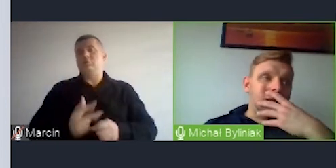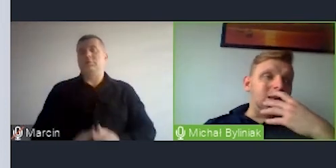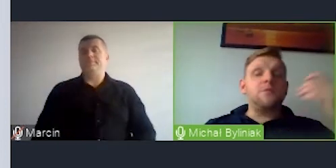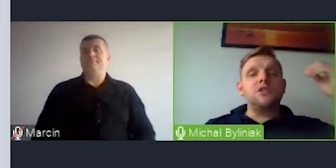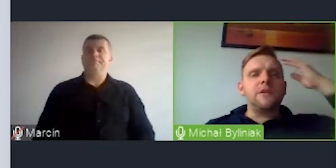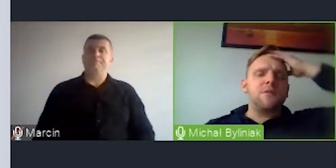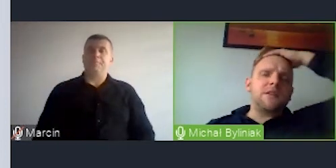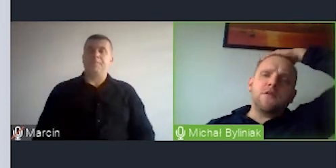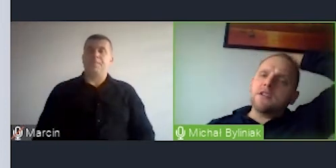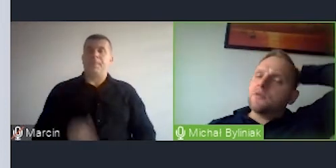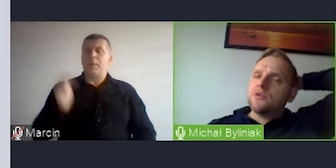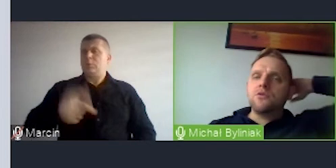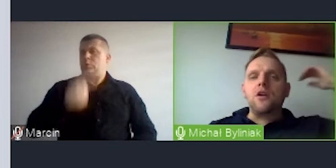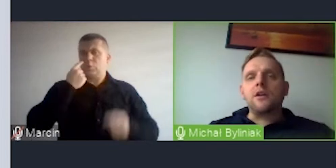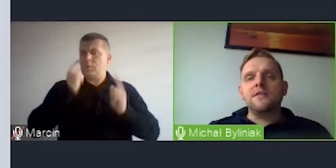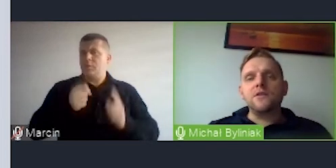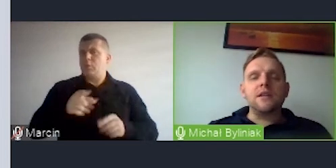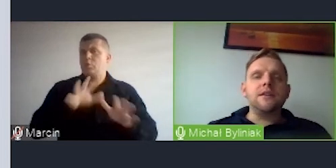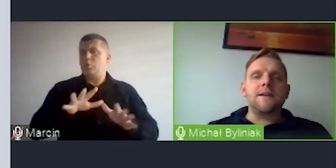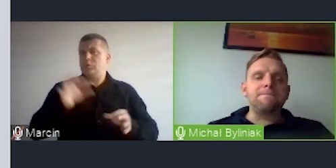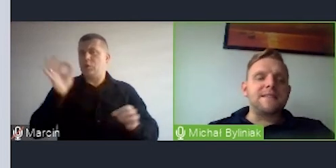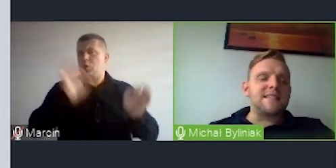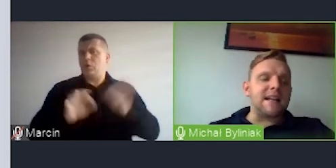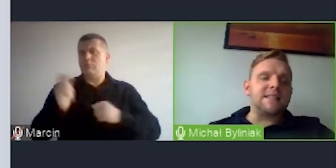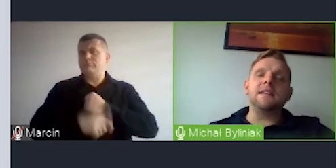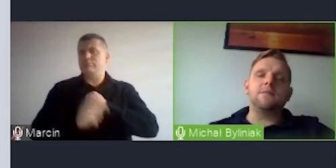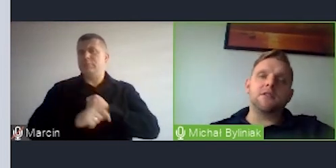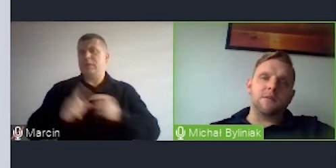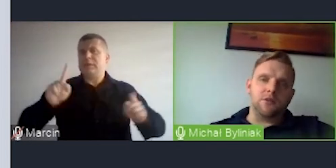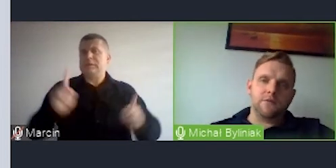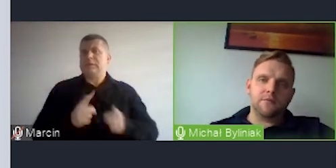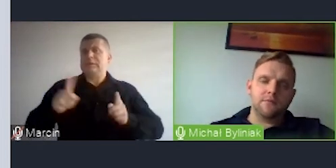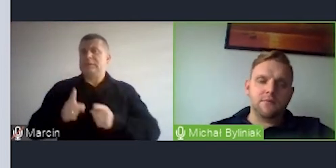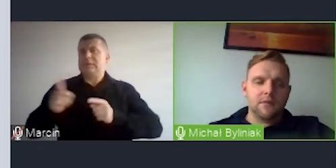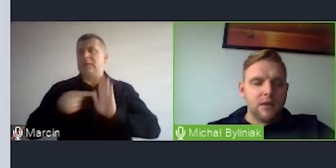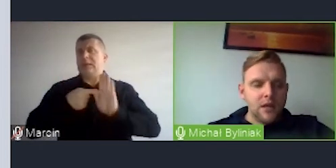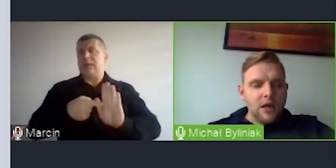Na to musicie Państwo bardzo uważać, bo tu jest dużo korekt związanych ze skracaniem tych w terminów.